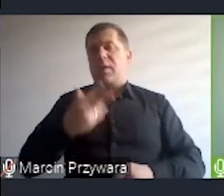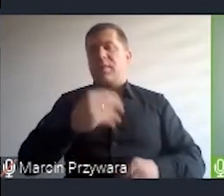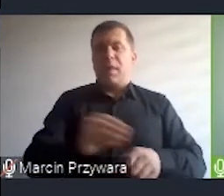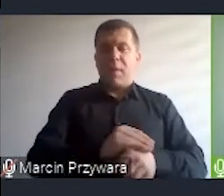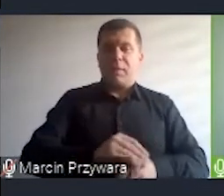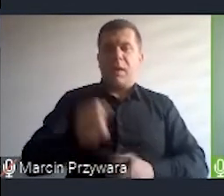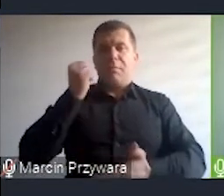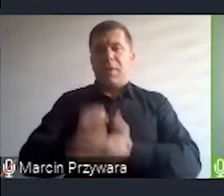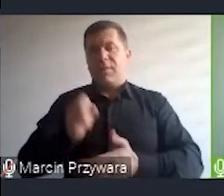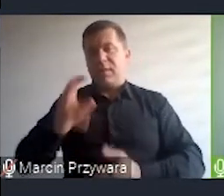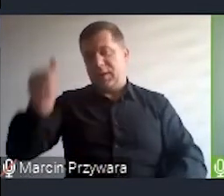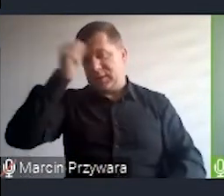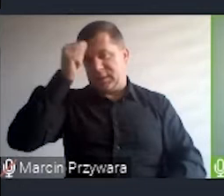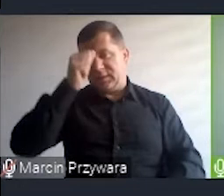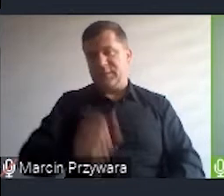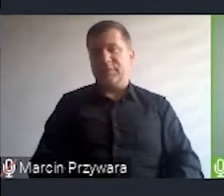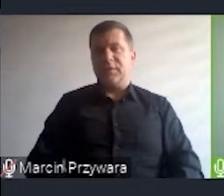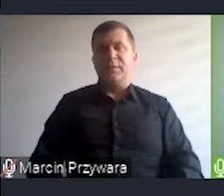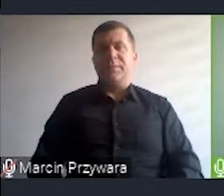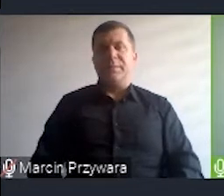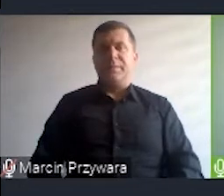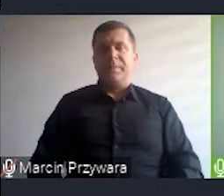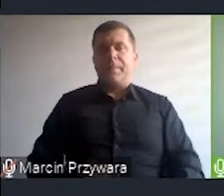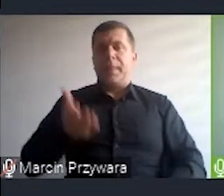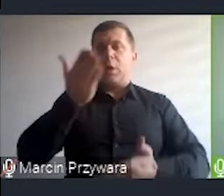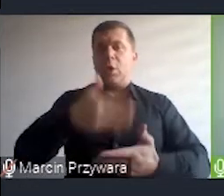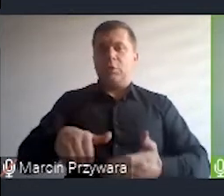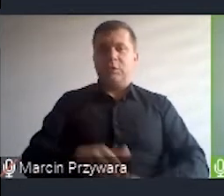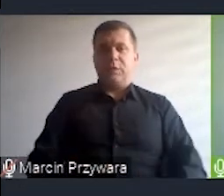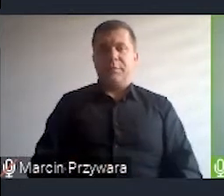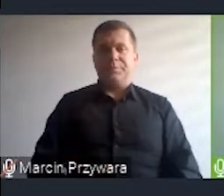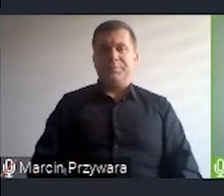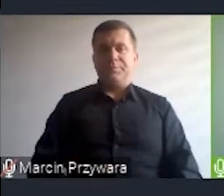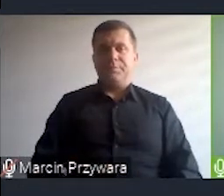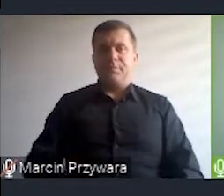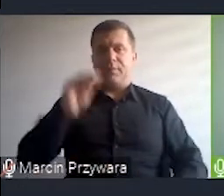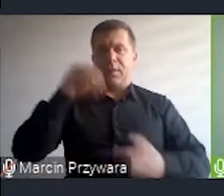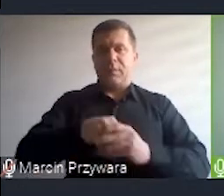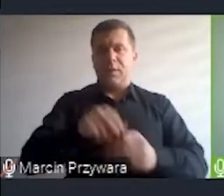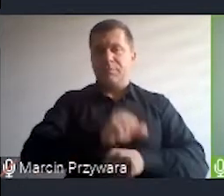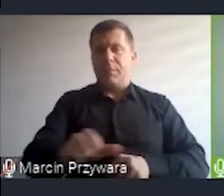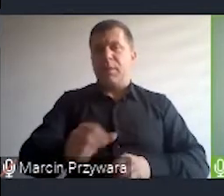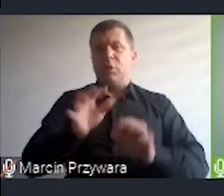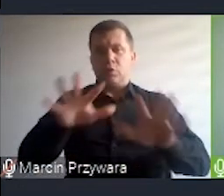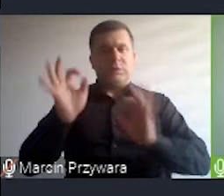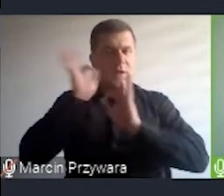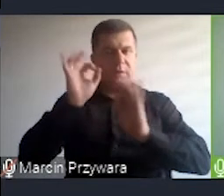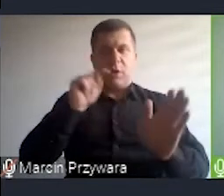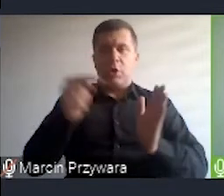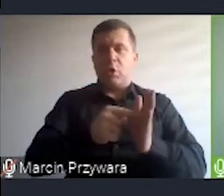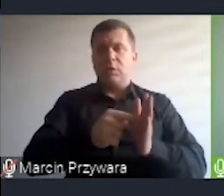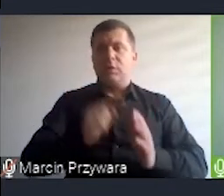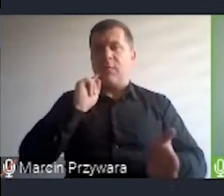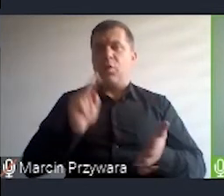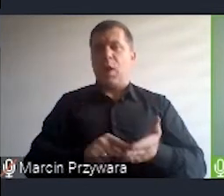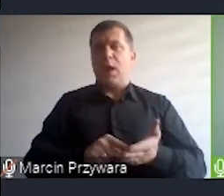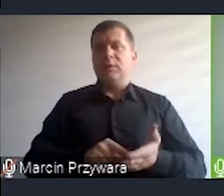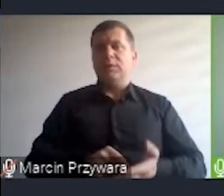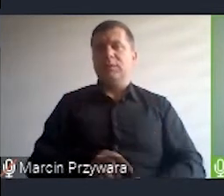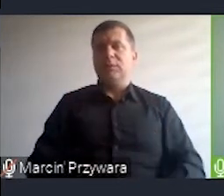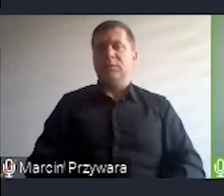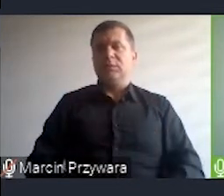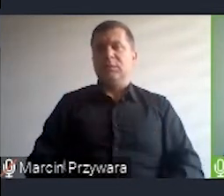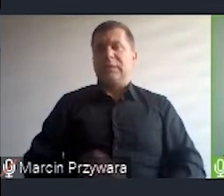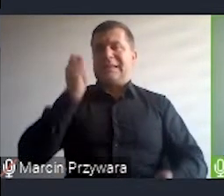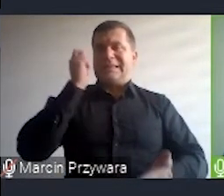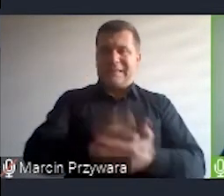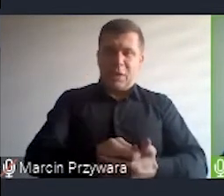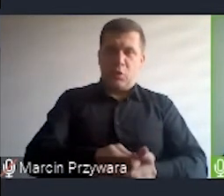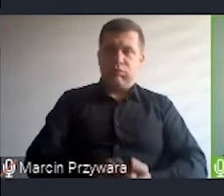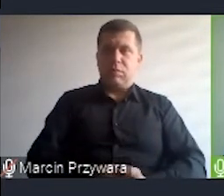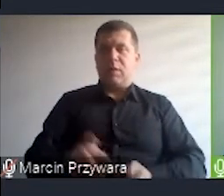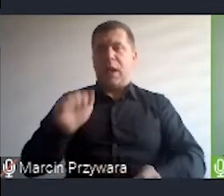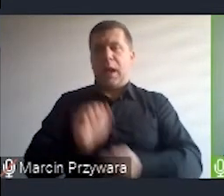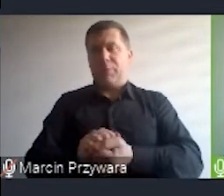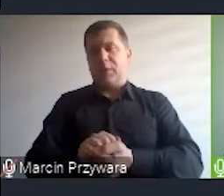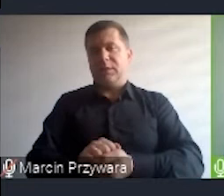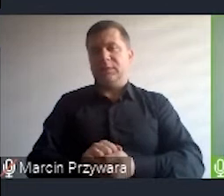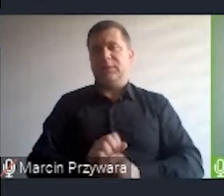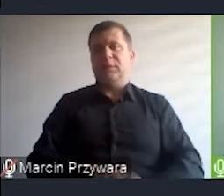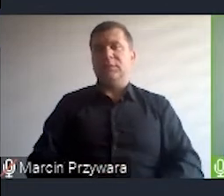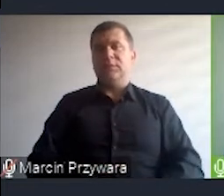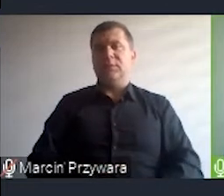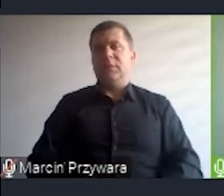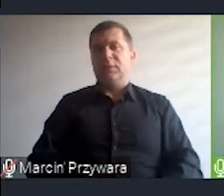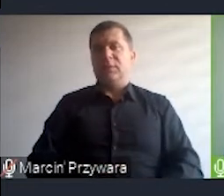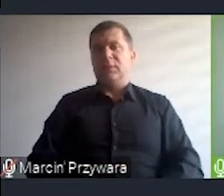Tak się nazywa rozdział i w tym rozdziale znajdziemy sporo informacji dotyczących właśnie zakupu, amortyzacji i leasingu,